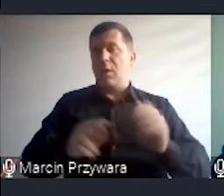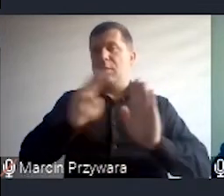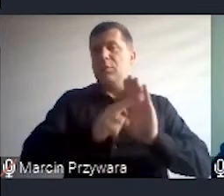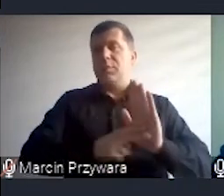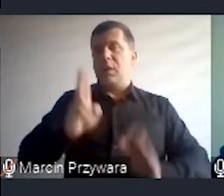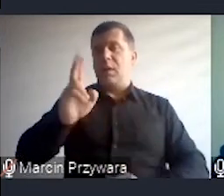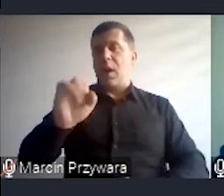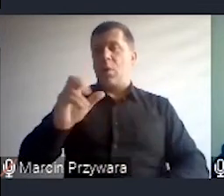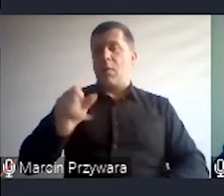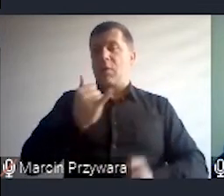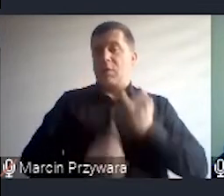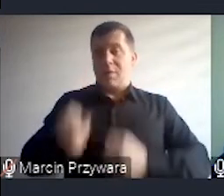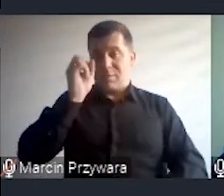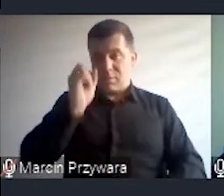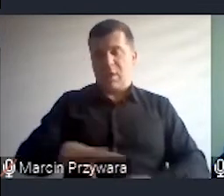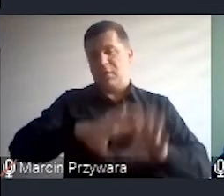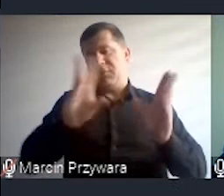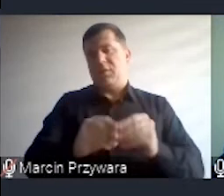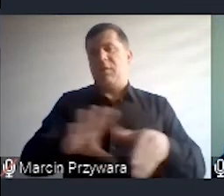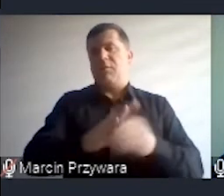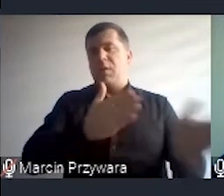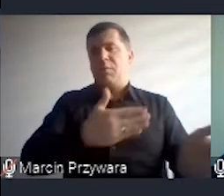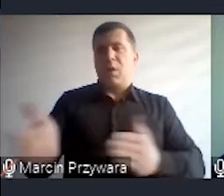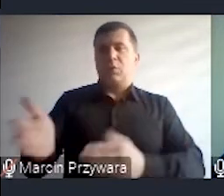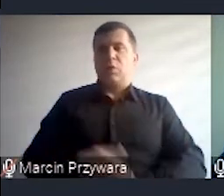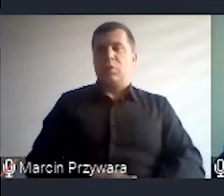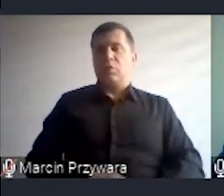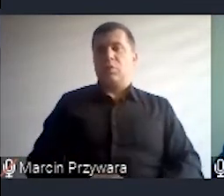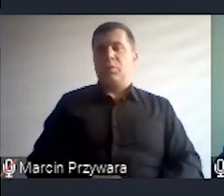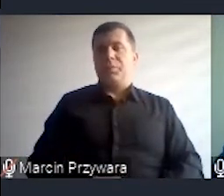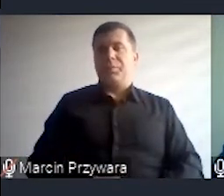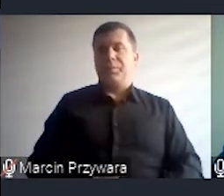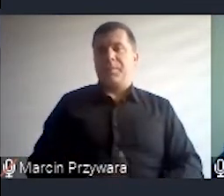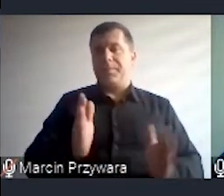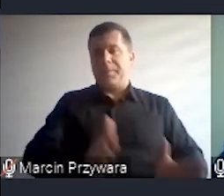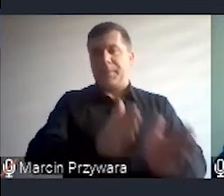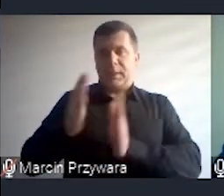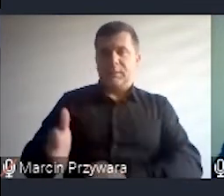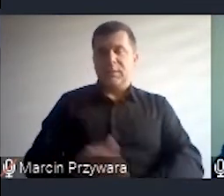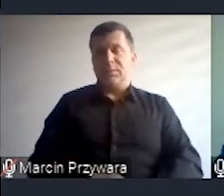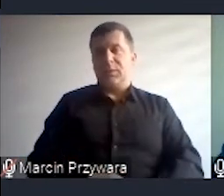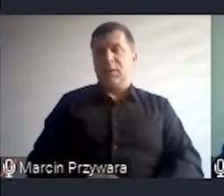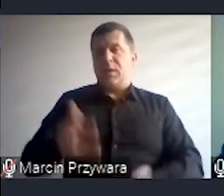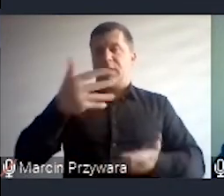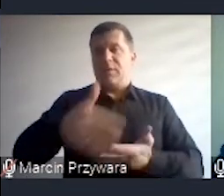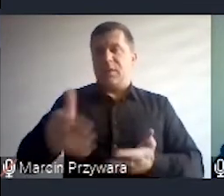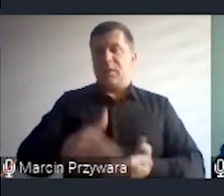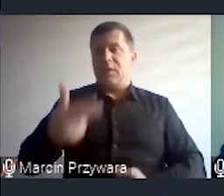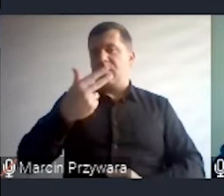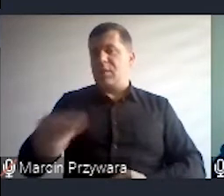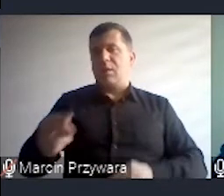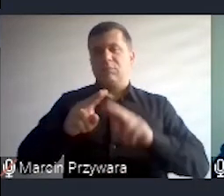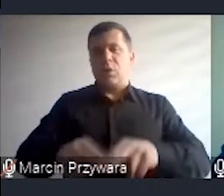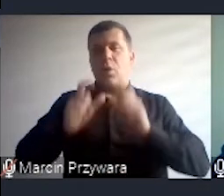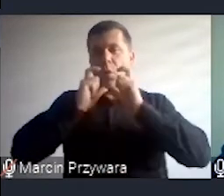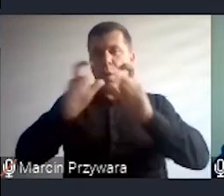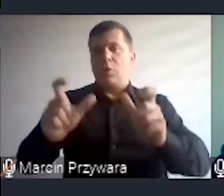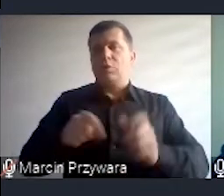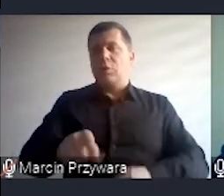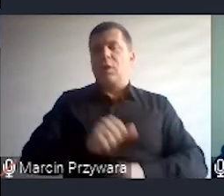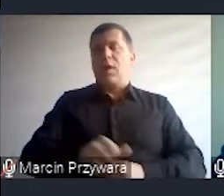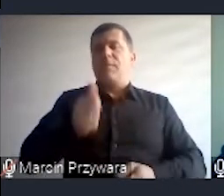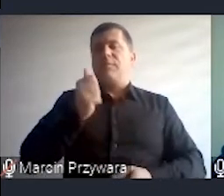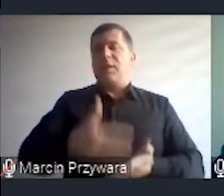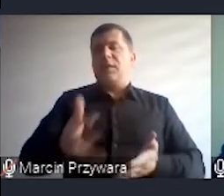Jeśli tak – wszystko jest w porządku. Następnie wydatki nie zostały zgłoszone jako wydatki kwalifikowalne,